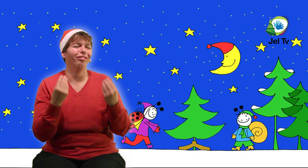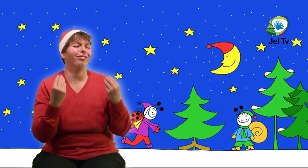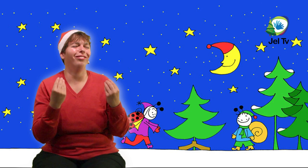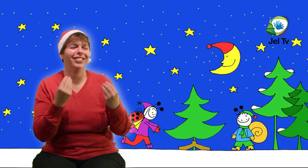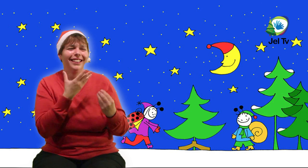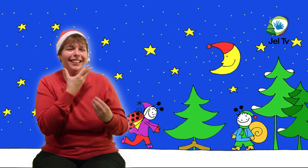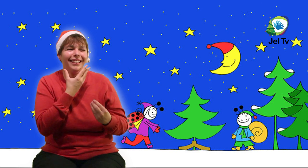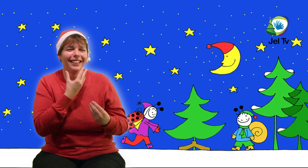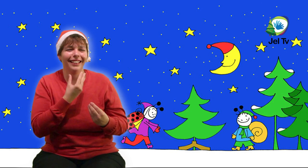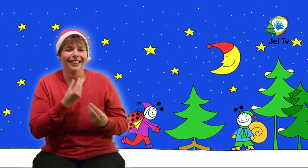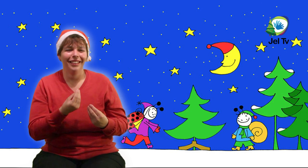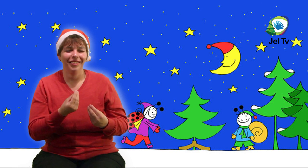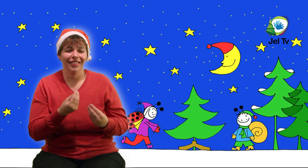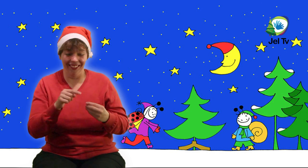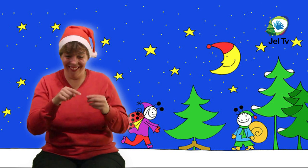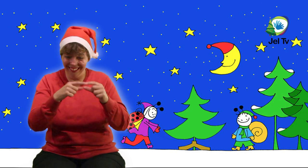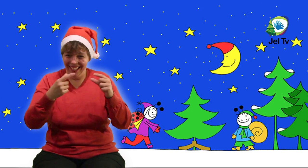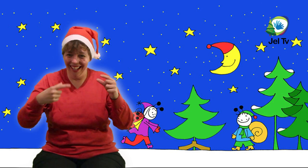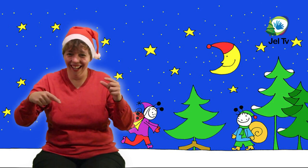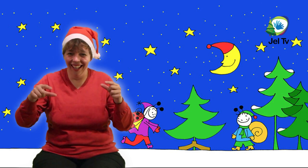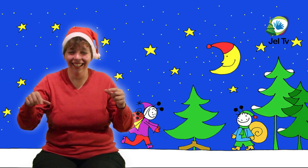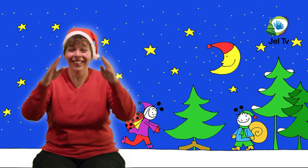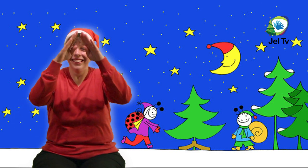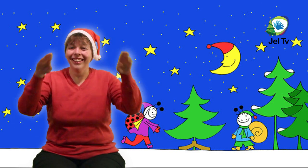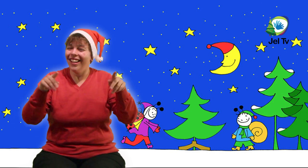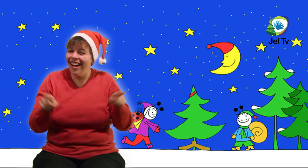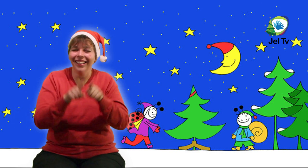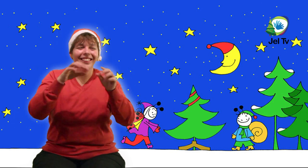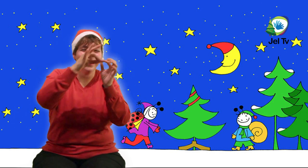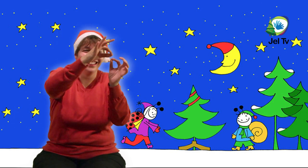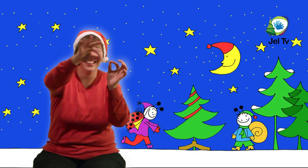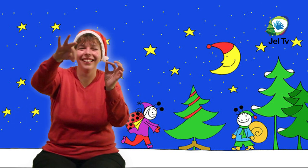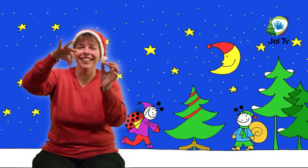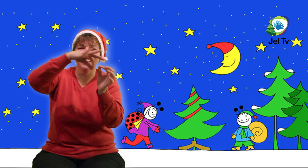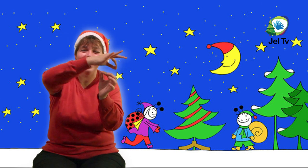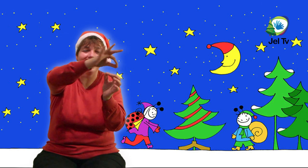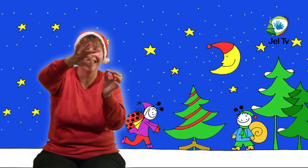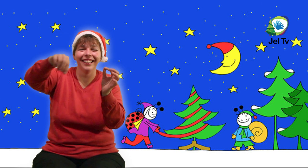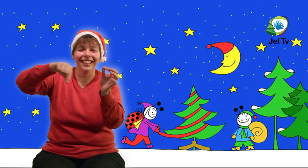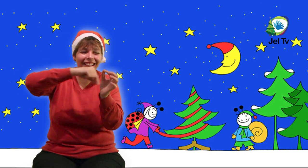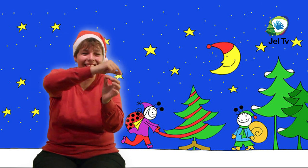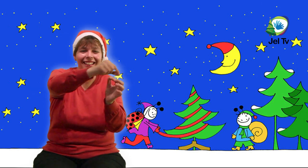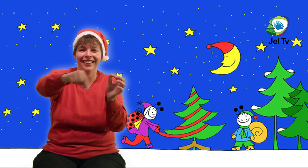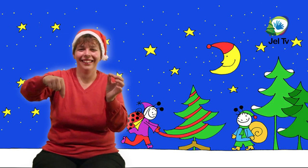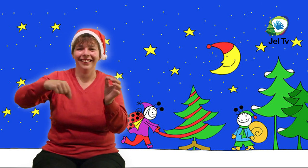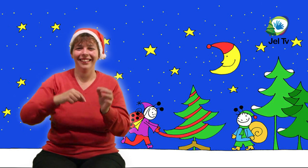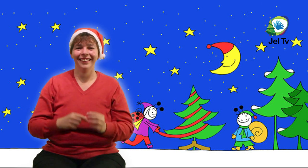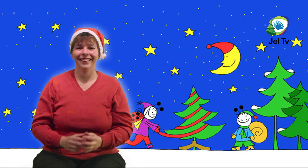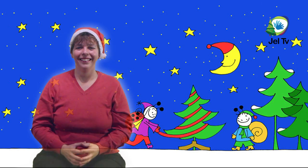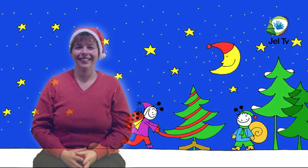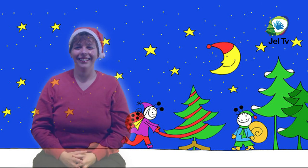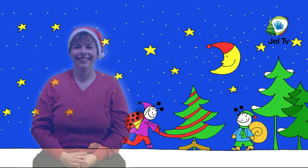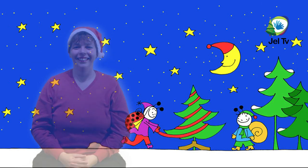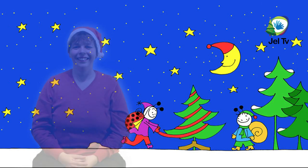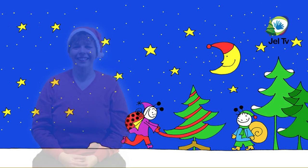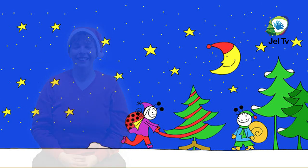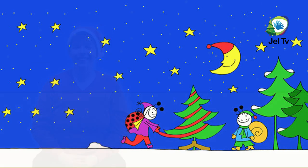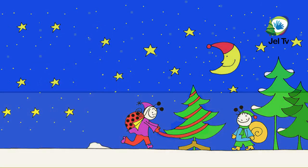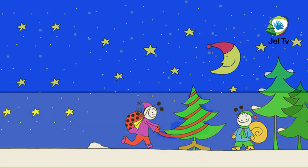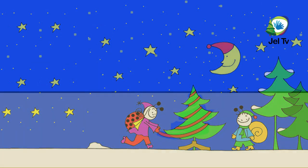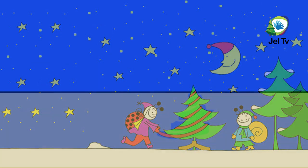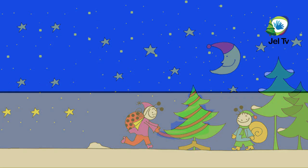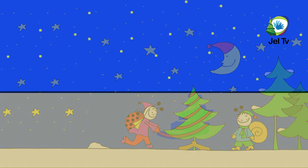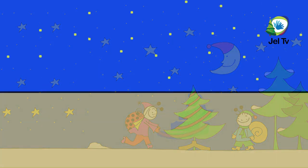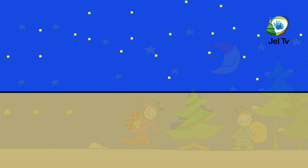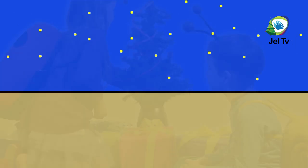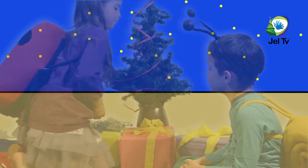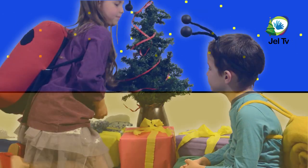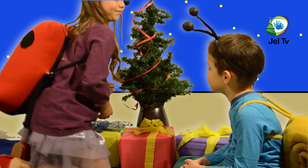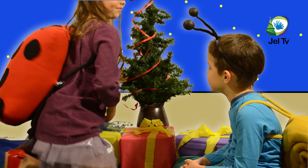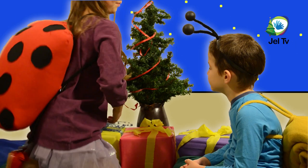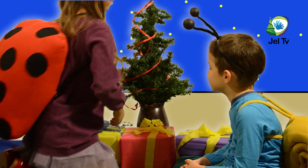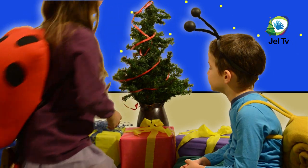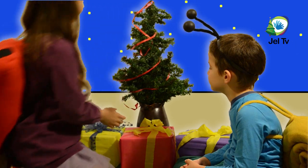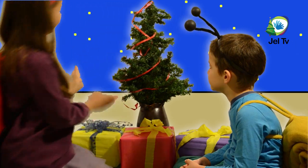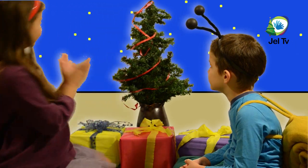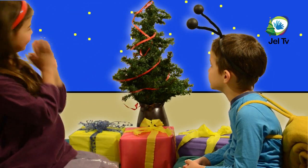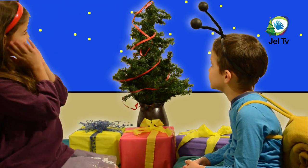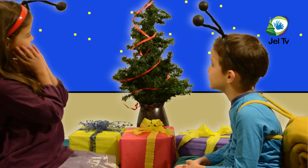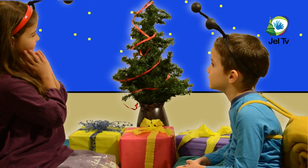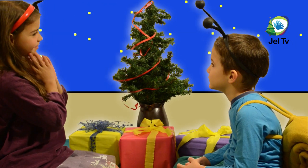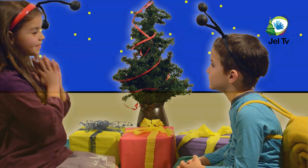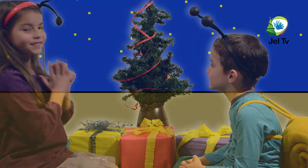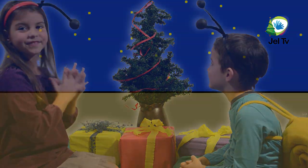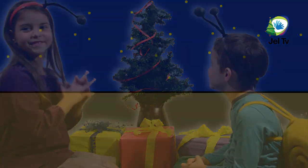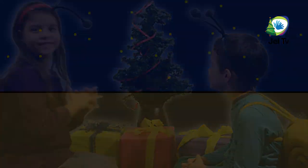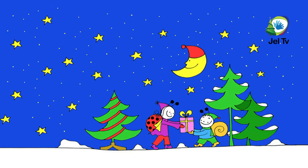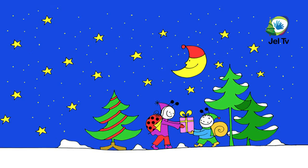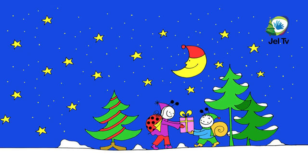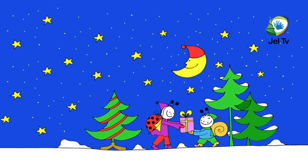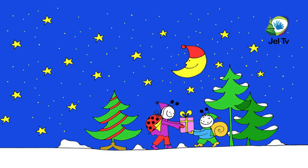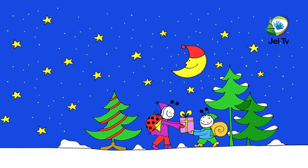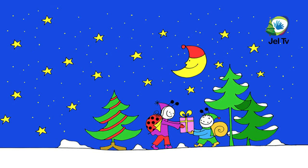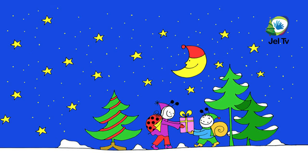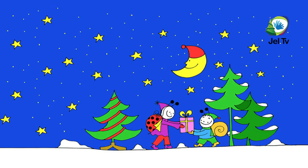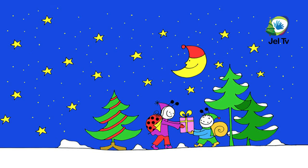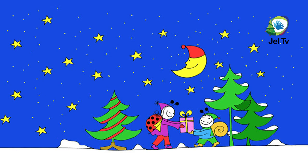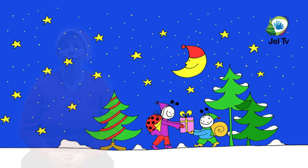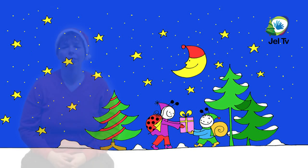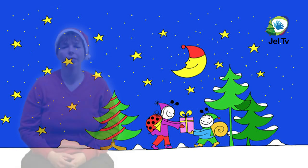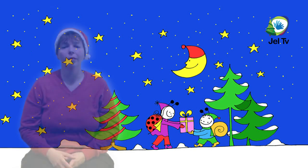Ez csodaszép! - lelkendezett Babóca, és nyomban feltekerte a szalagot a karácsonyfára.